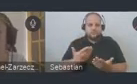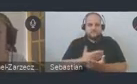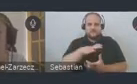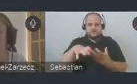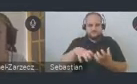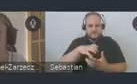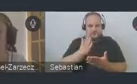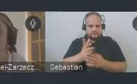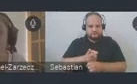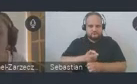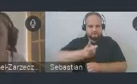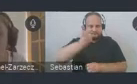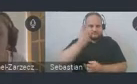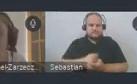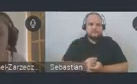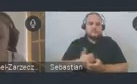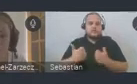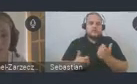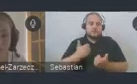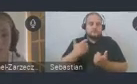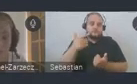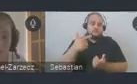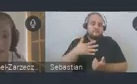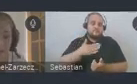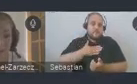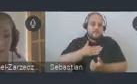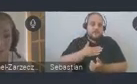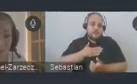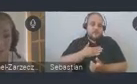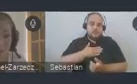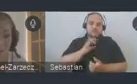żebyśmy te ogólne kompetencje cyfrowe mieli na dobrym poziomie.